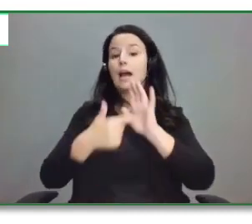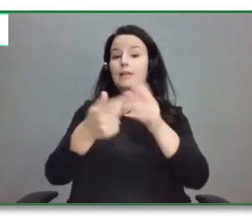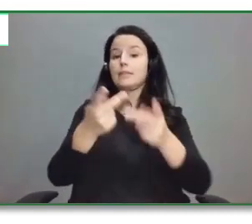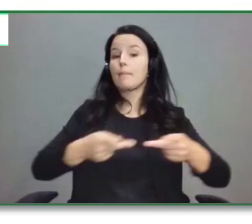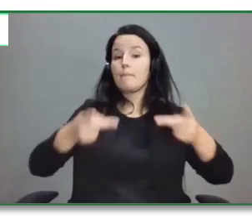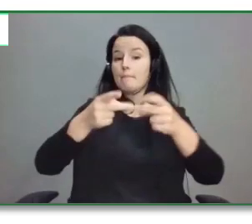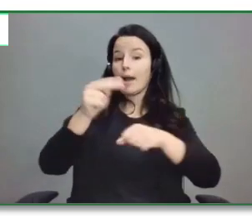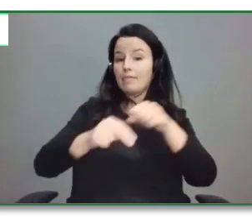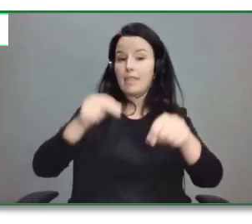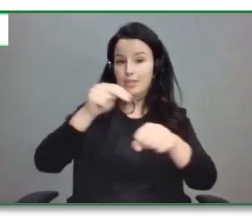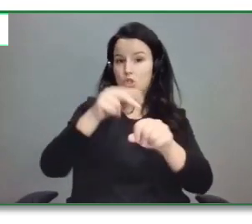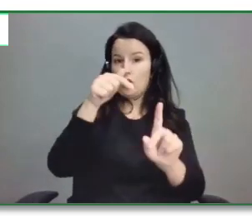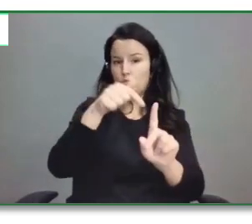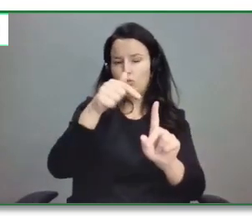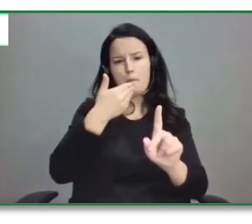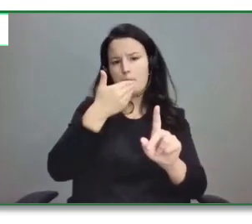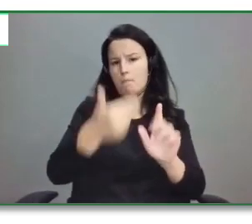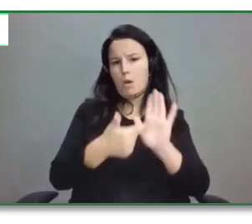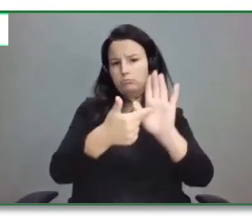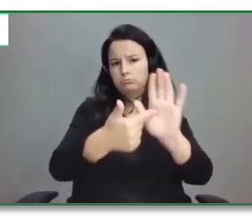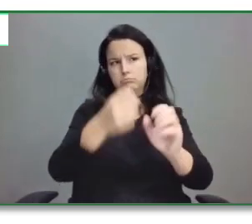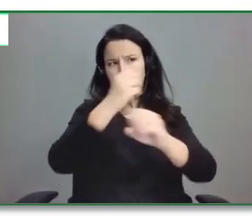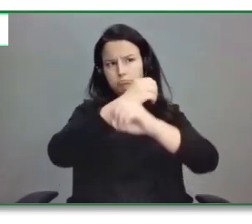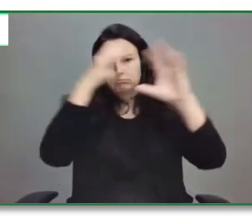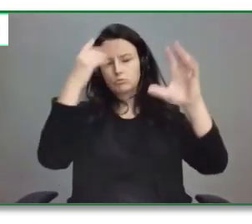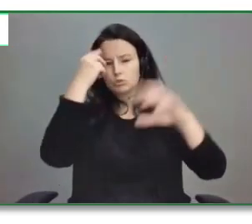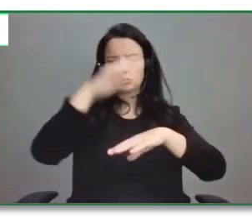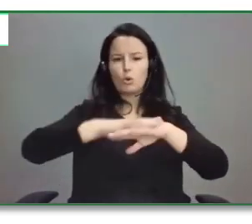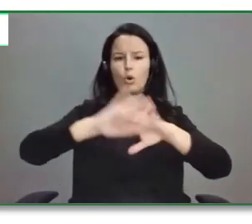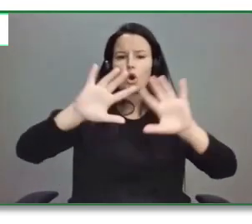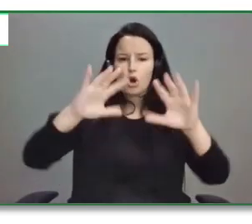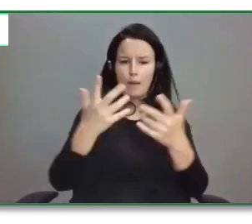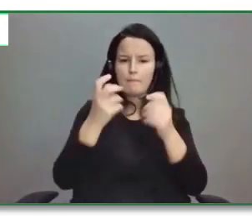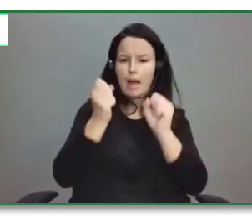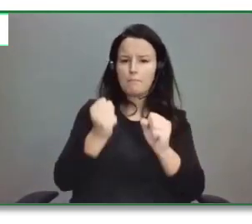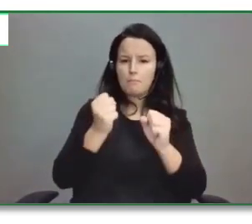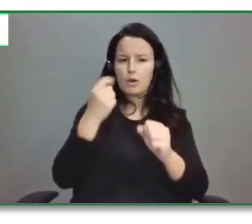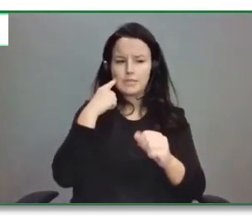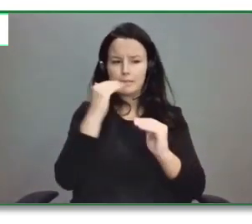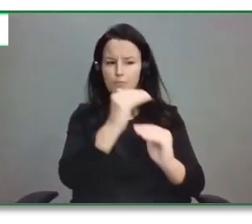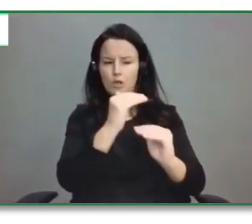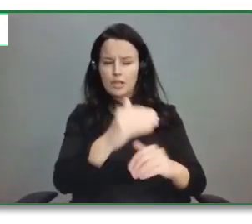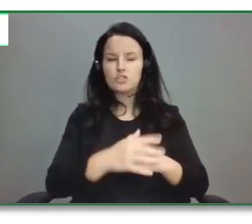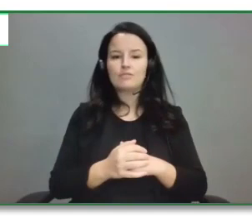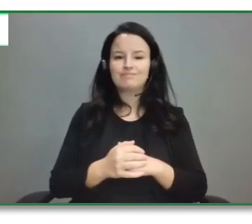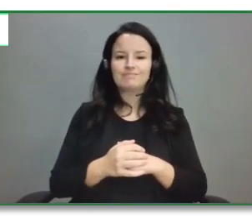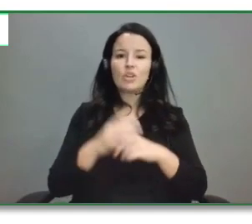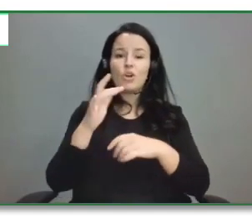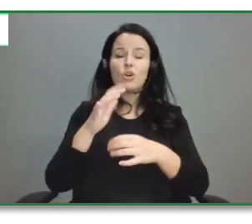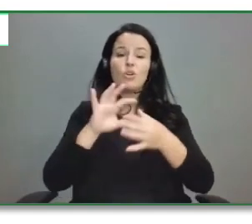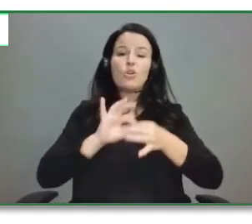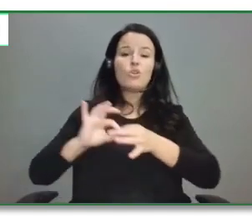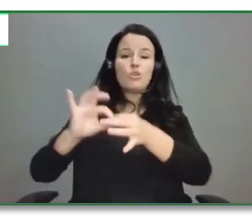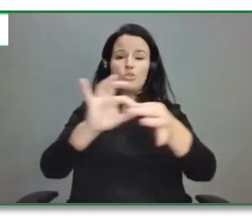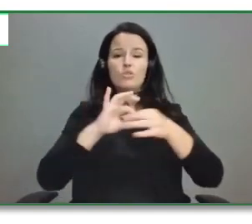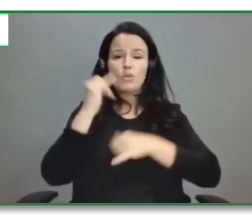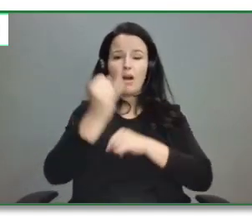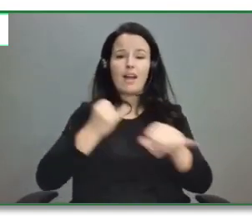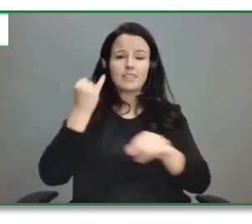des meilleures représentations de la nature d'un pays l'Union internationale pour la conservation de la nature a